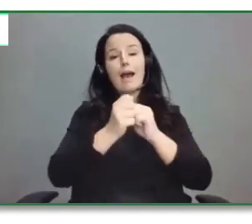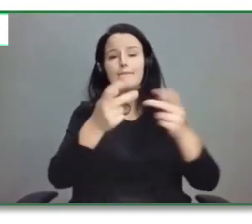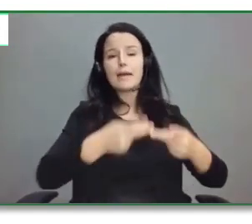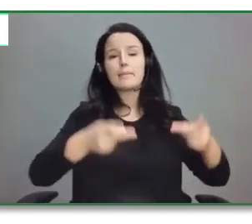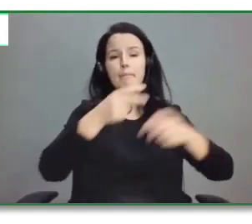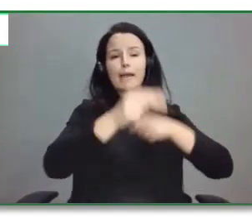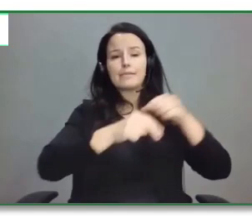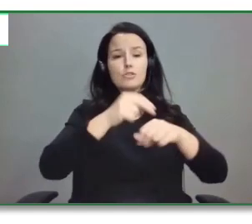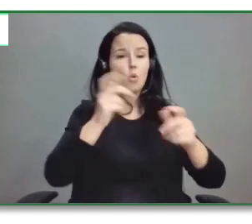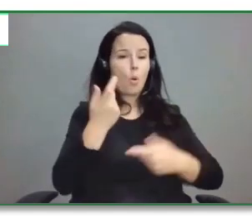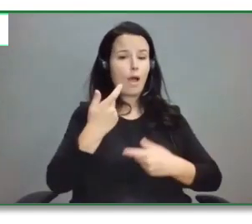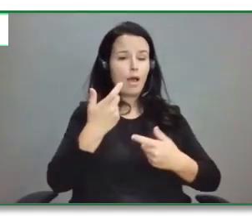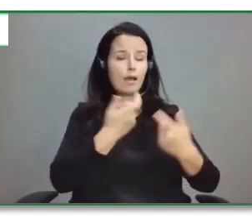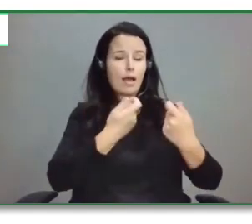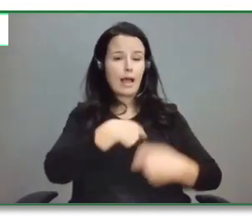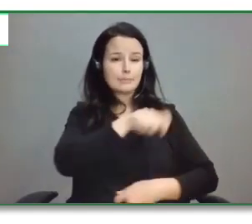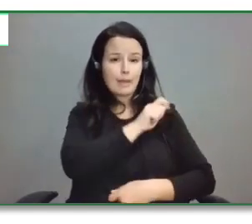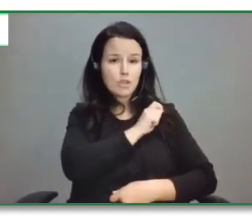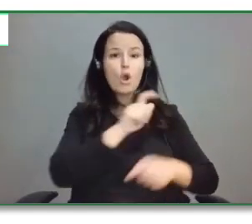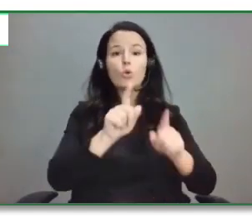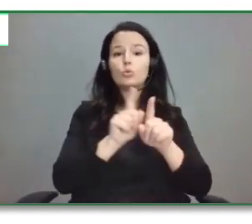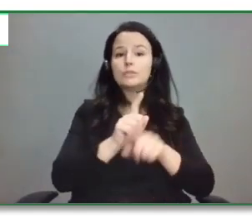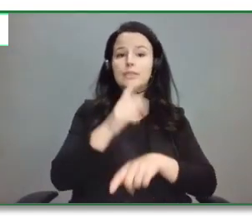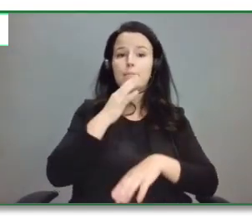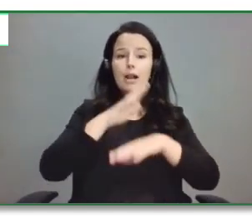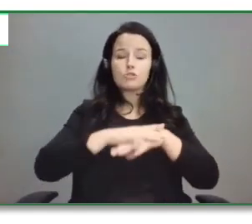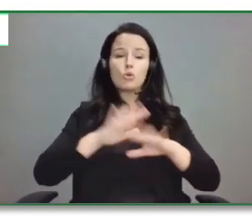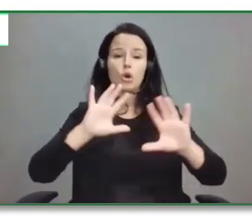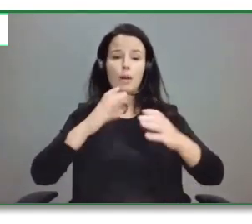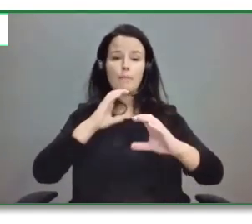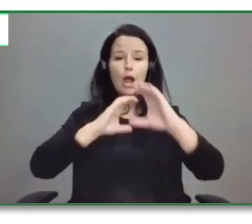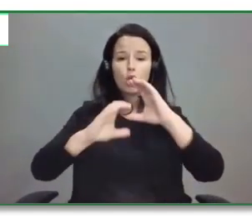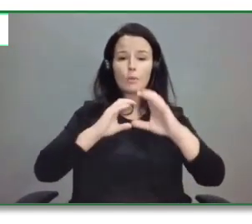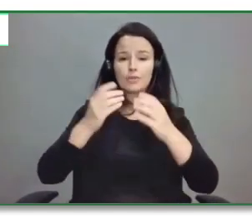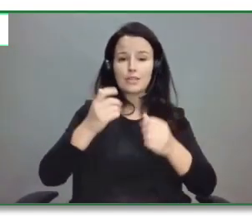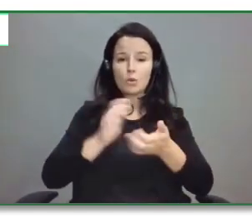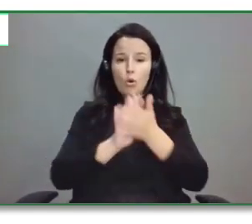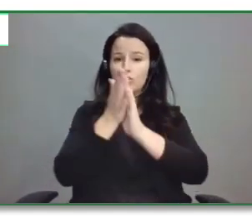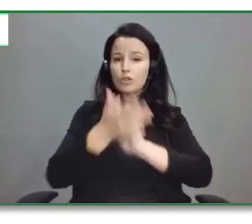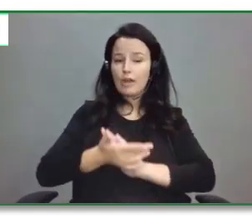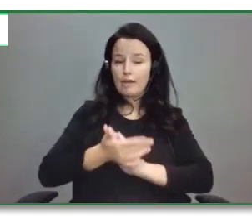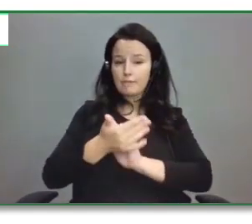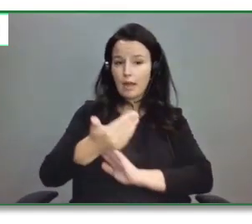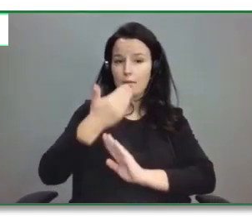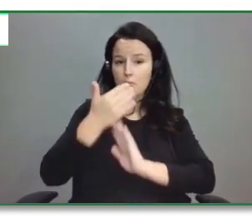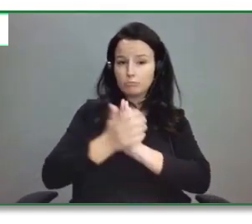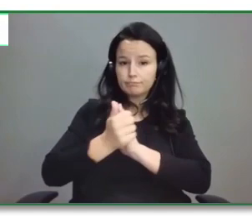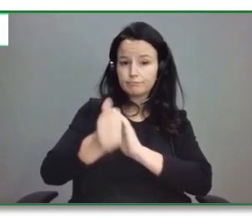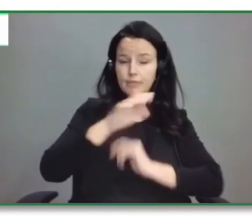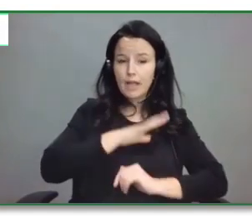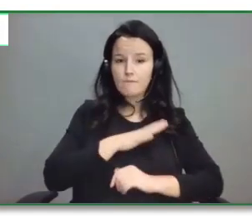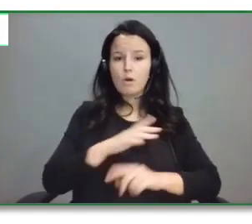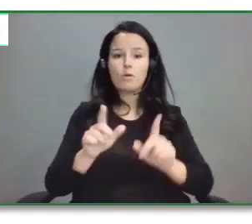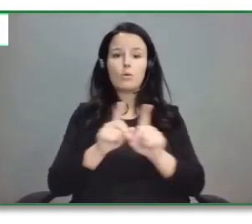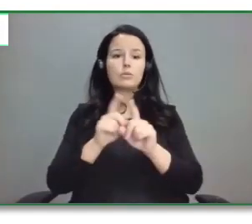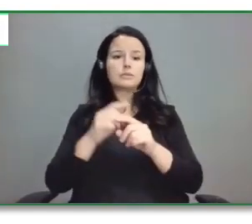l'accent sur la efficacité comme négative et j'en arriverai à conclusion